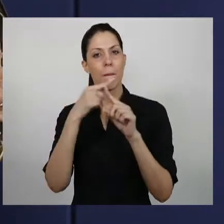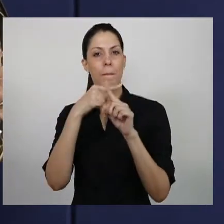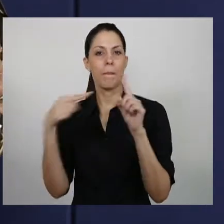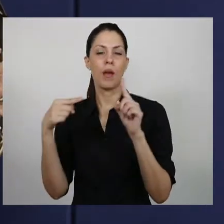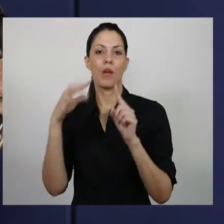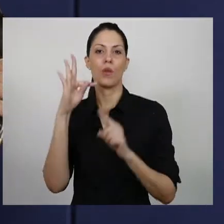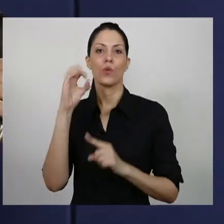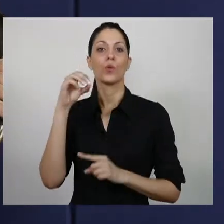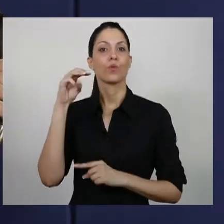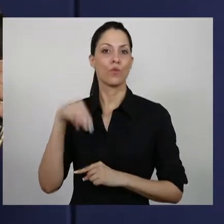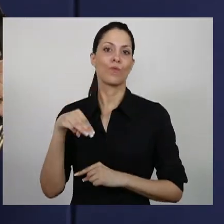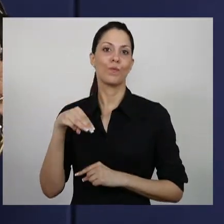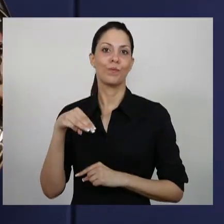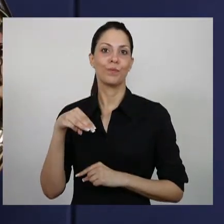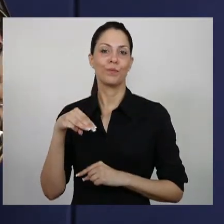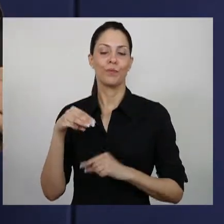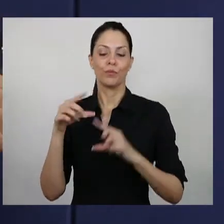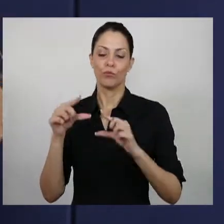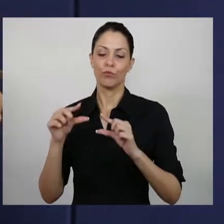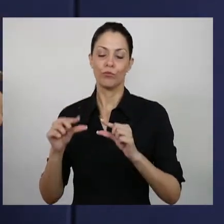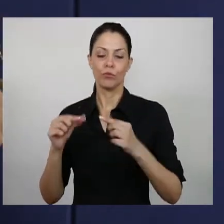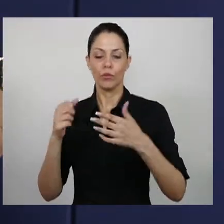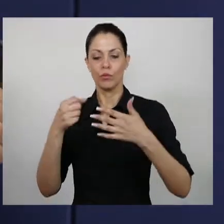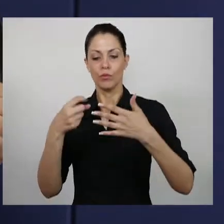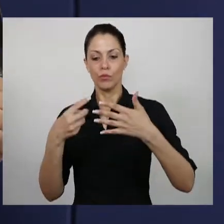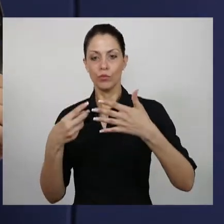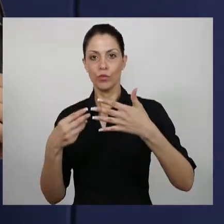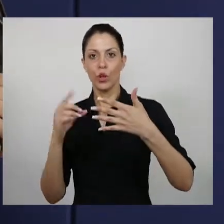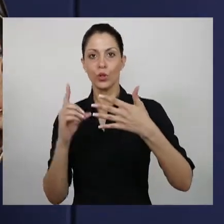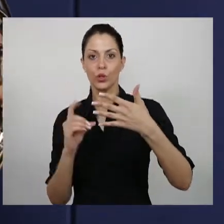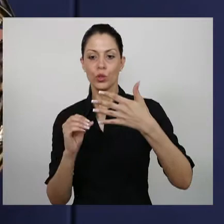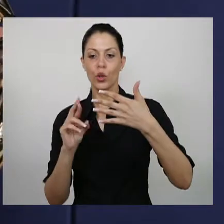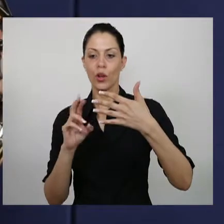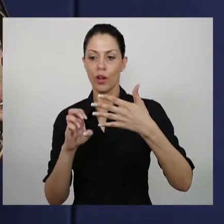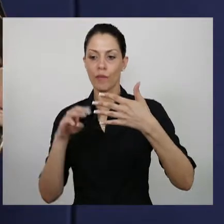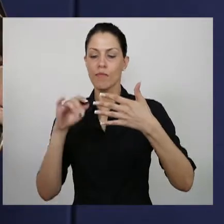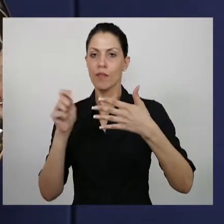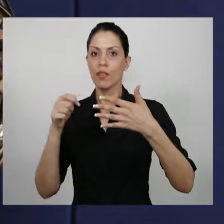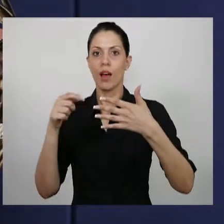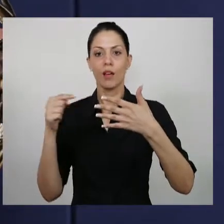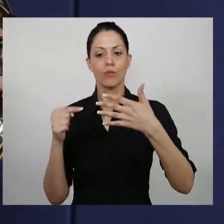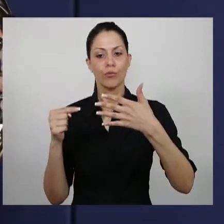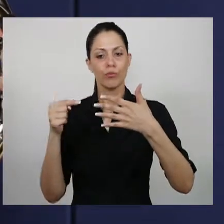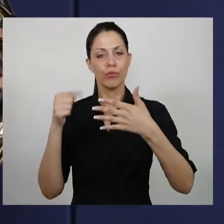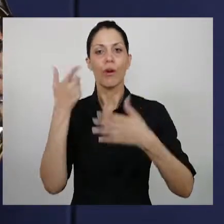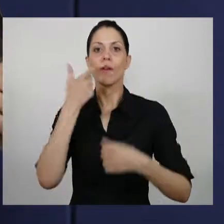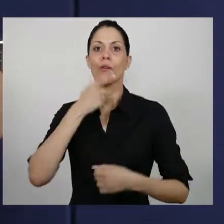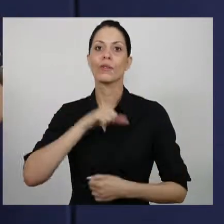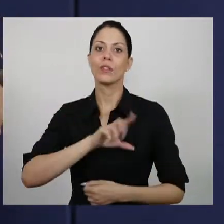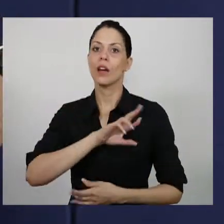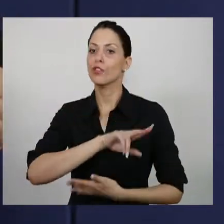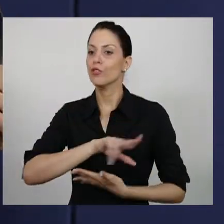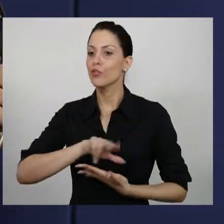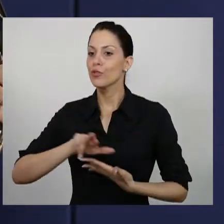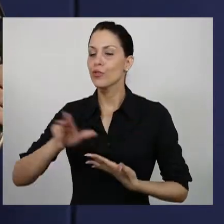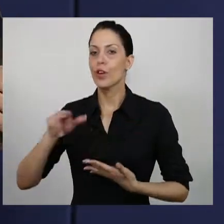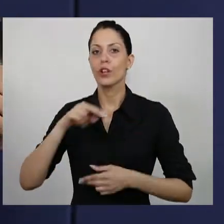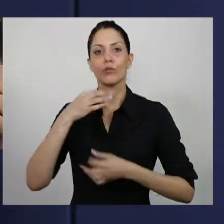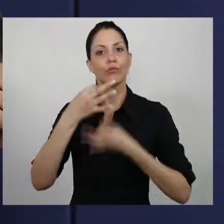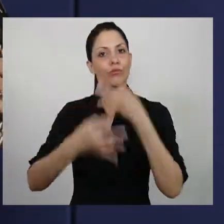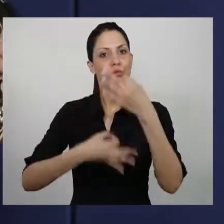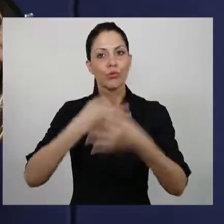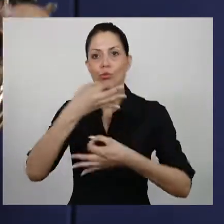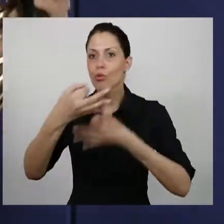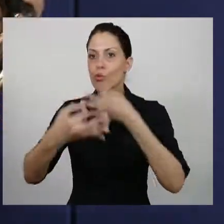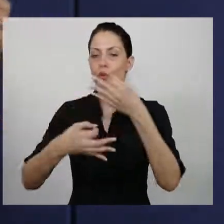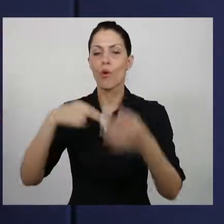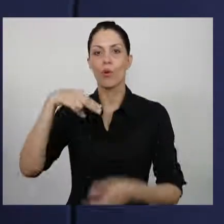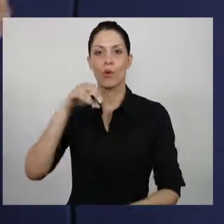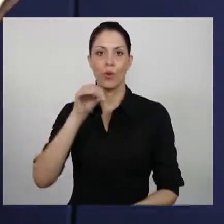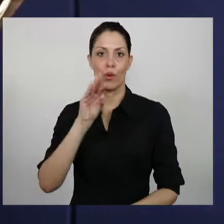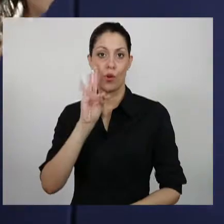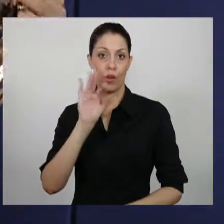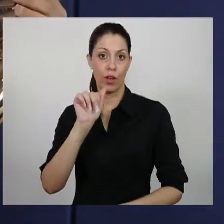um meio tom, com isso os trompistas passaram a ter uma vasta gama de possibilidades: porque